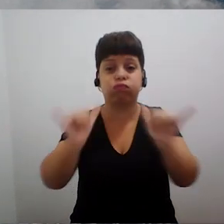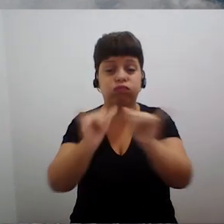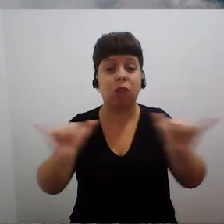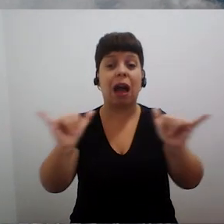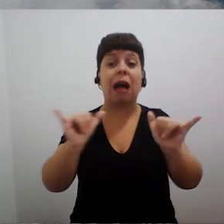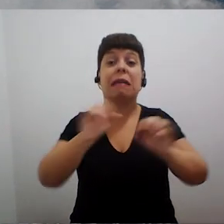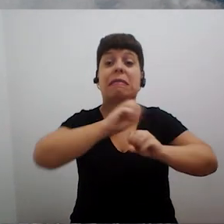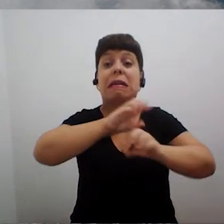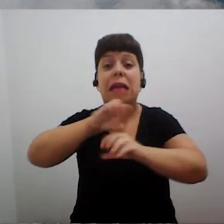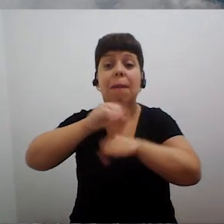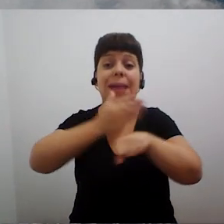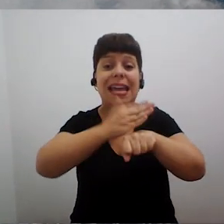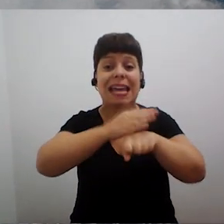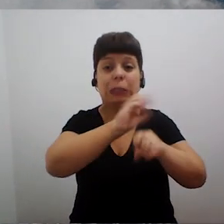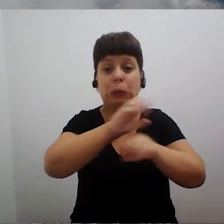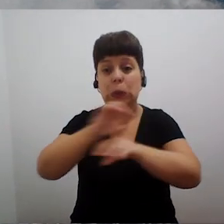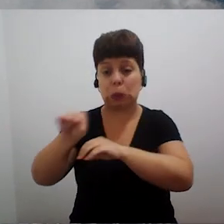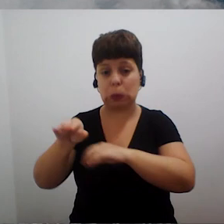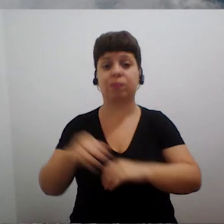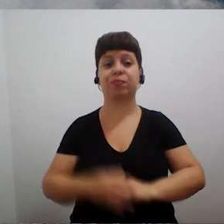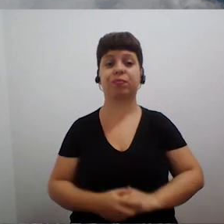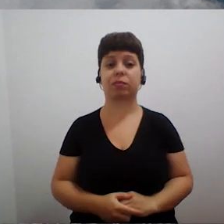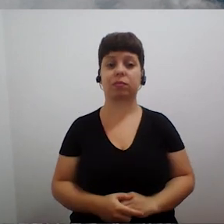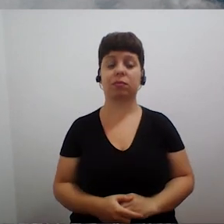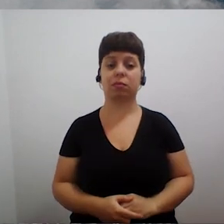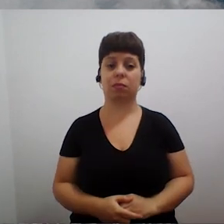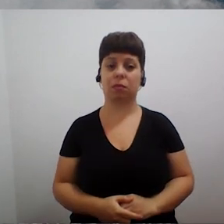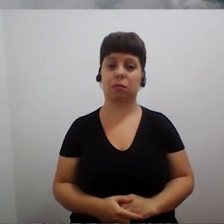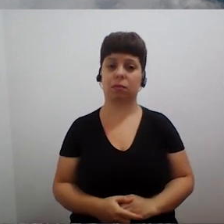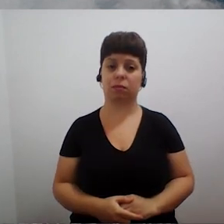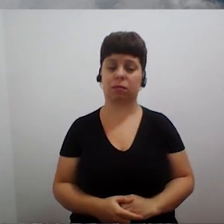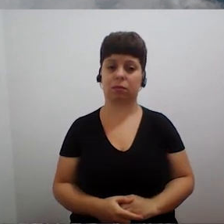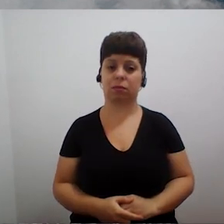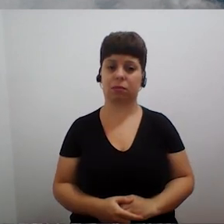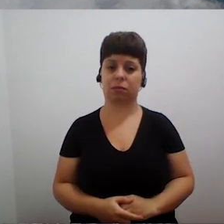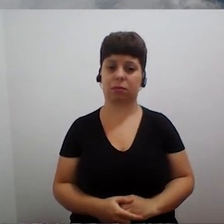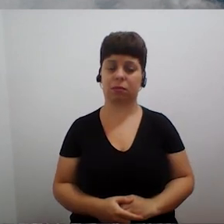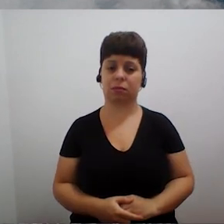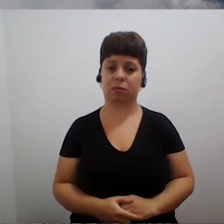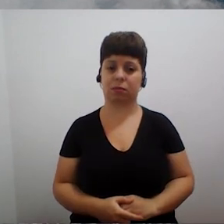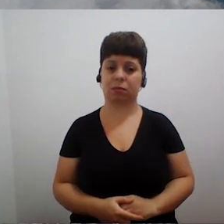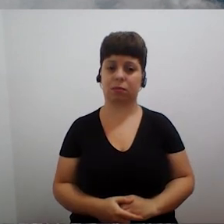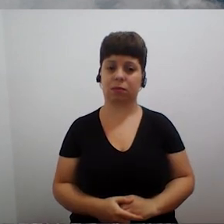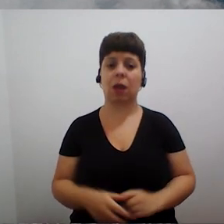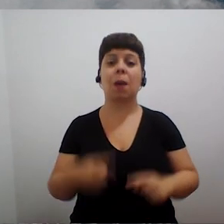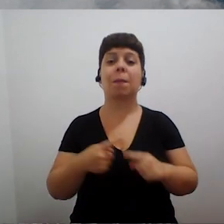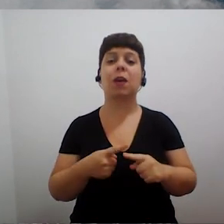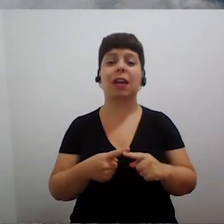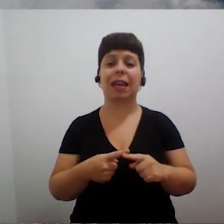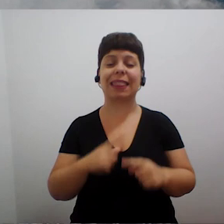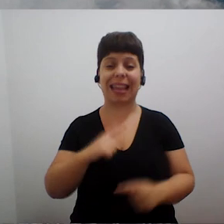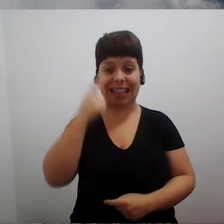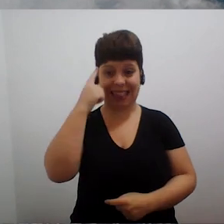partindo daquela ideia de que ninguém cuida o que não valoriza